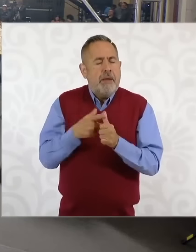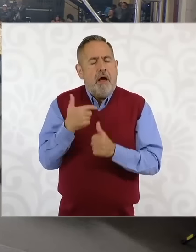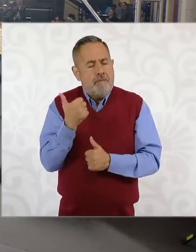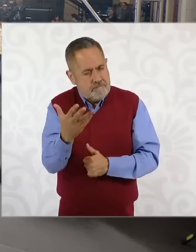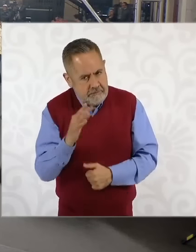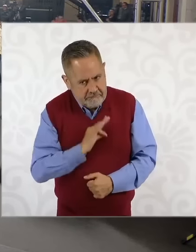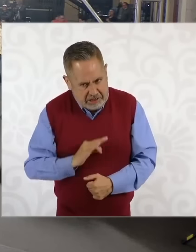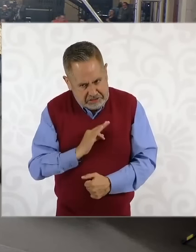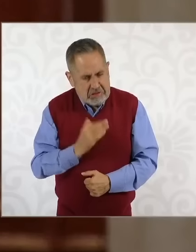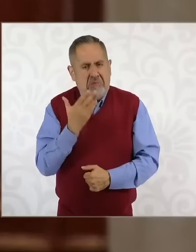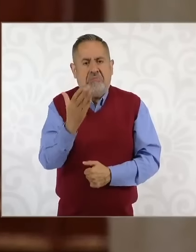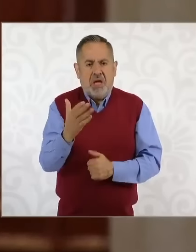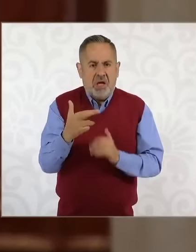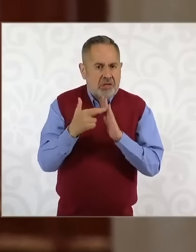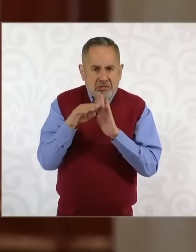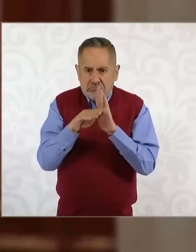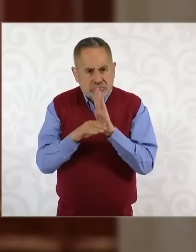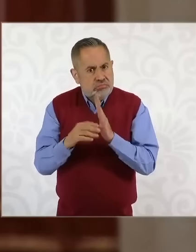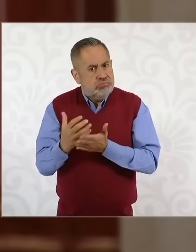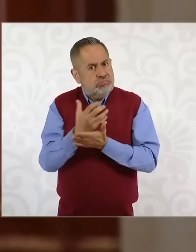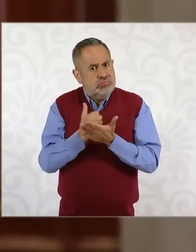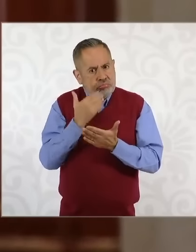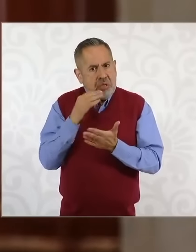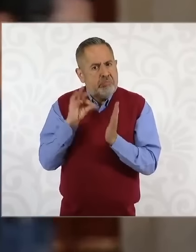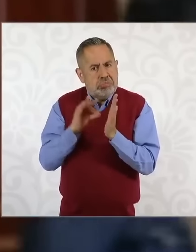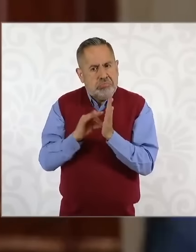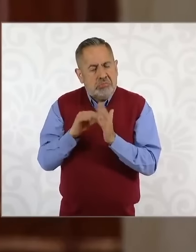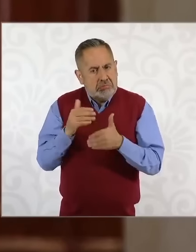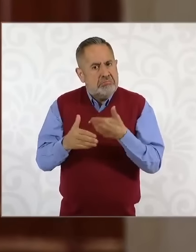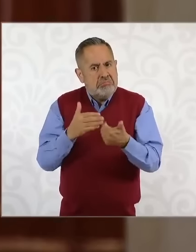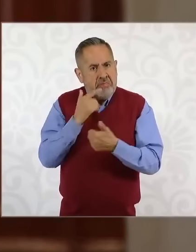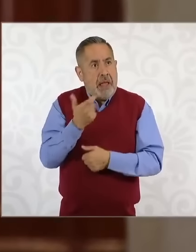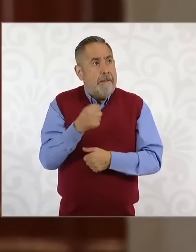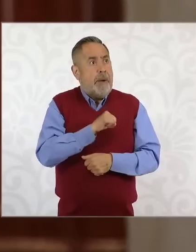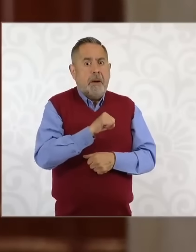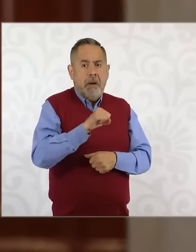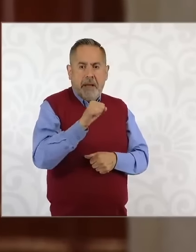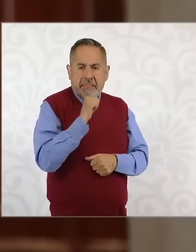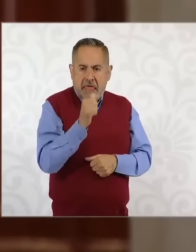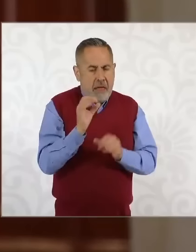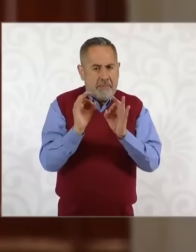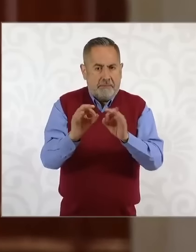las medidas eh financieras de su gobierno para que no haya inflación. Obviamente el dólar no se haya